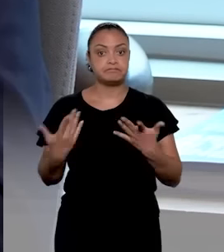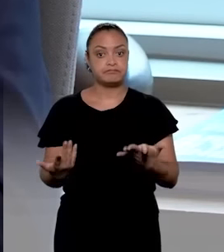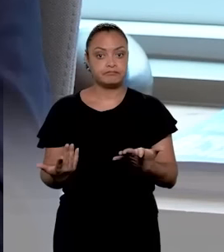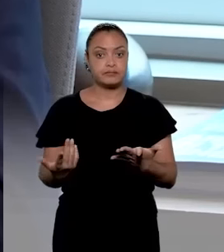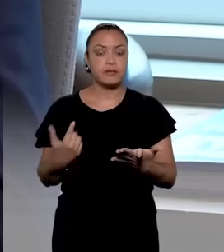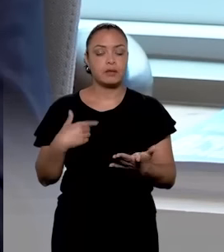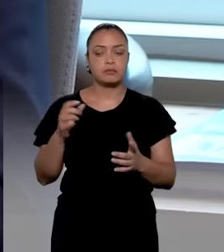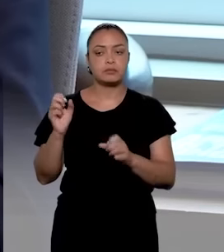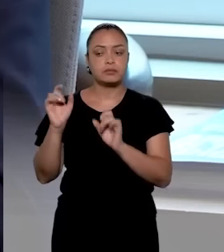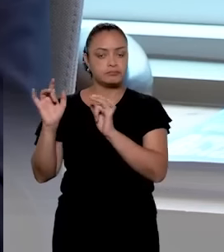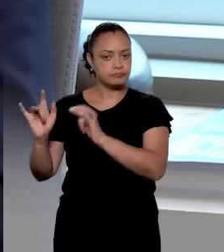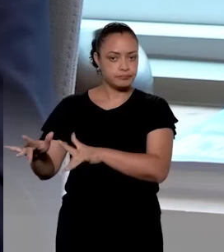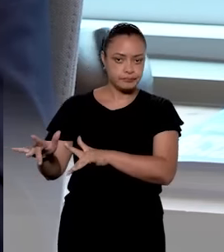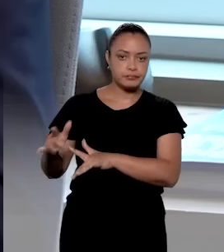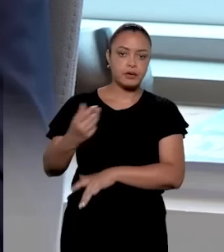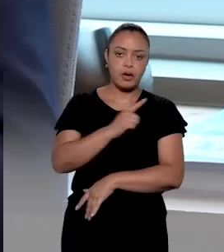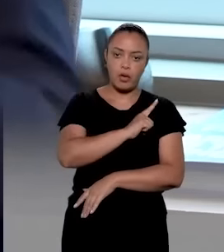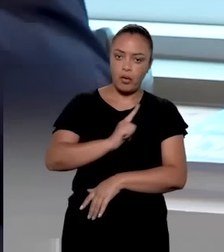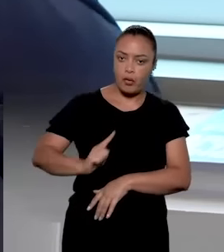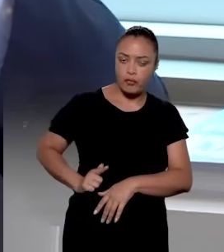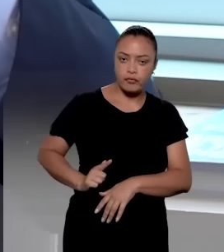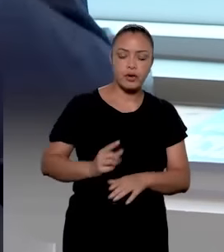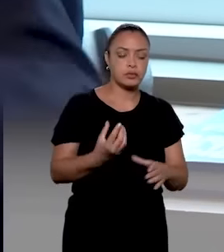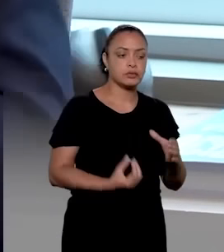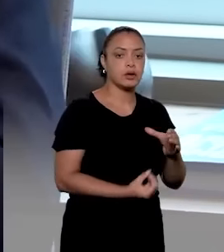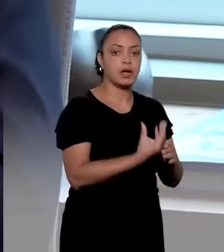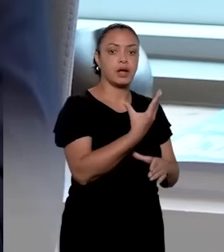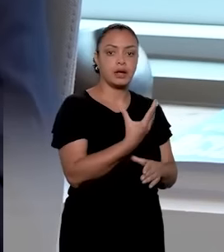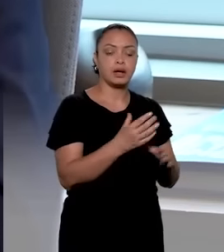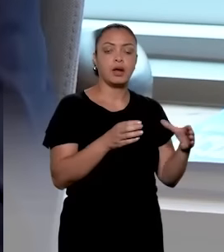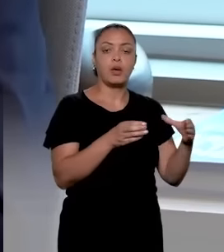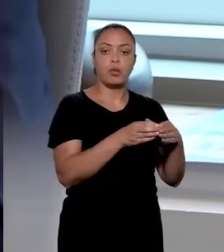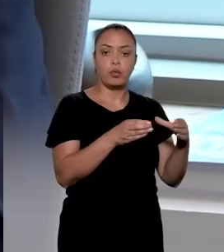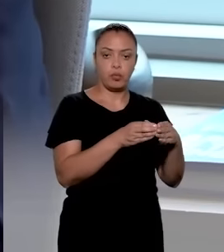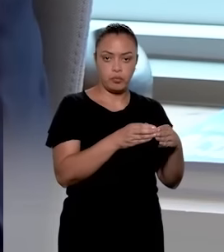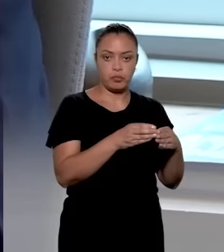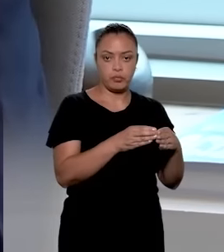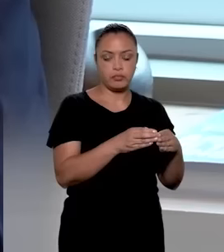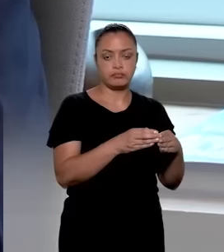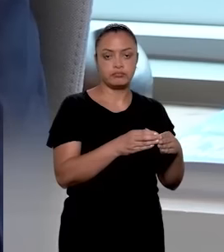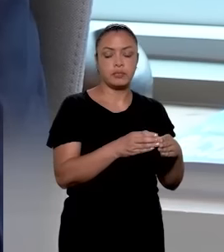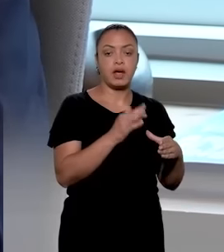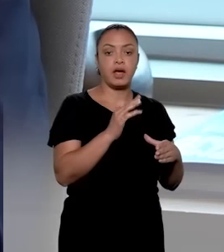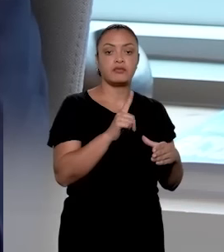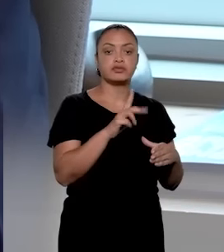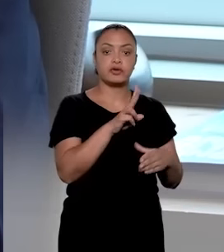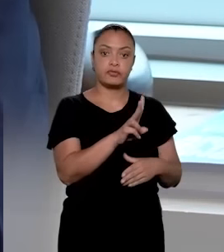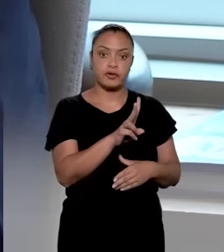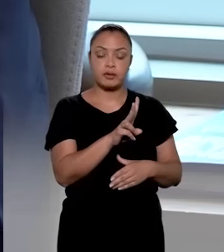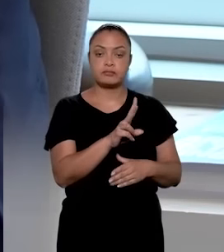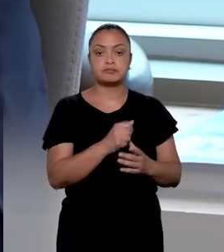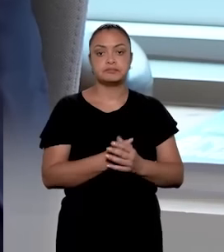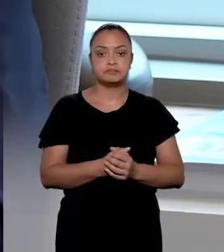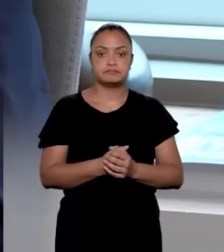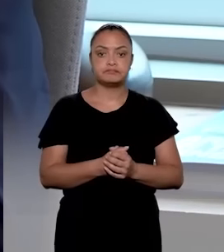Aí, eu deixei o governo, vim criar o Centro de Agronegócio da Fundação Getúlio Vargas, e aí a GV